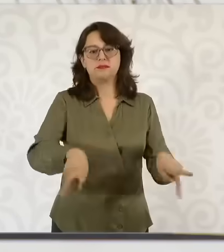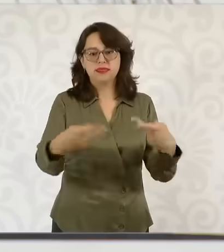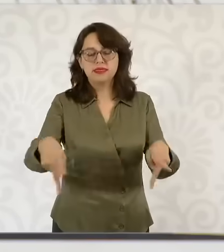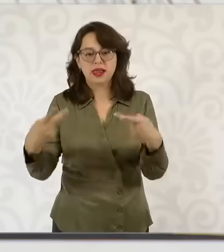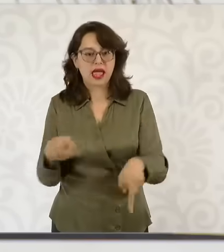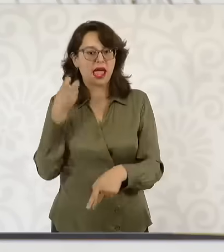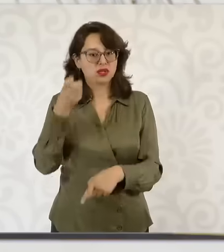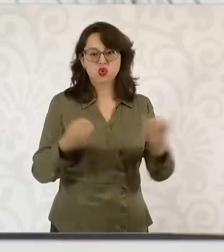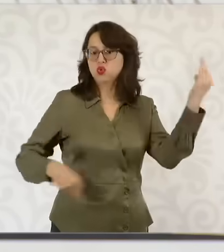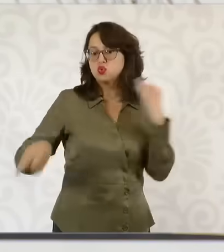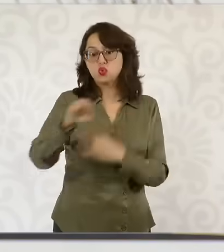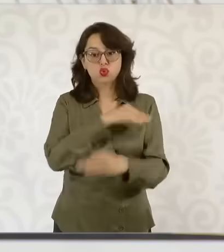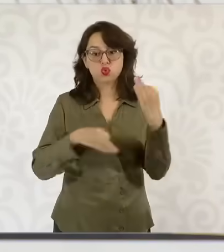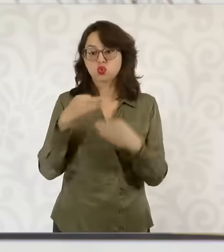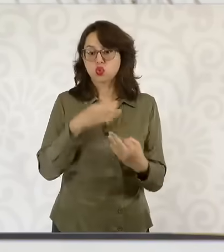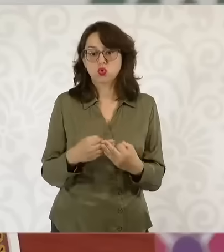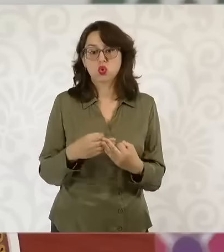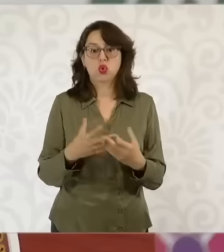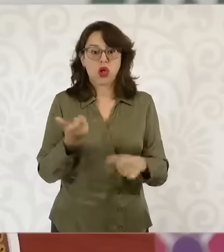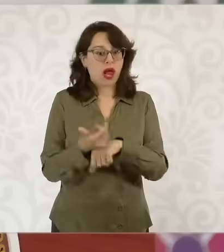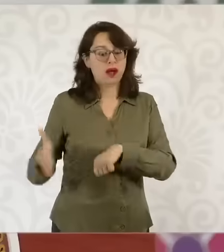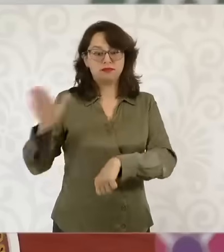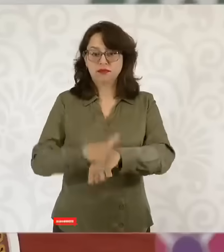Entonces, toda esa parte que he platicado de todo lo administrativo que se está haciendo